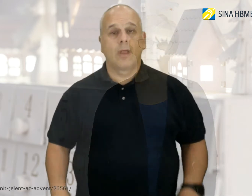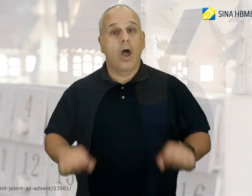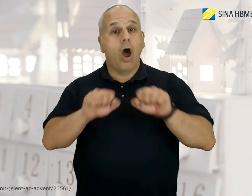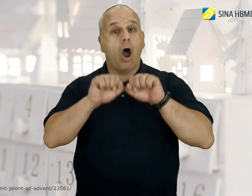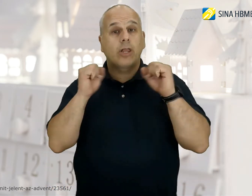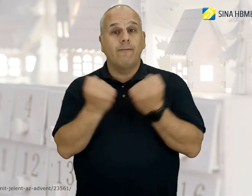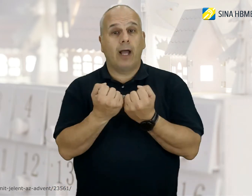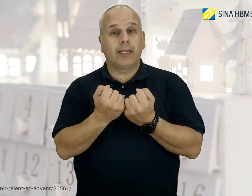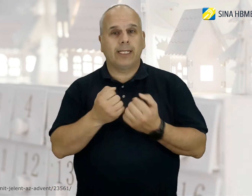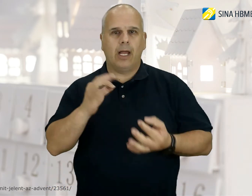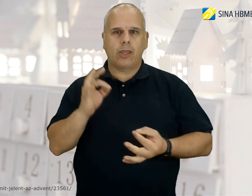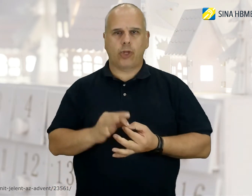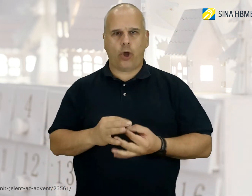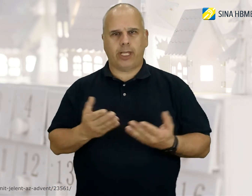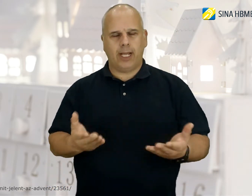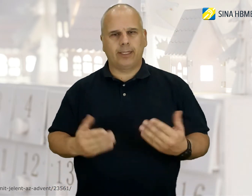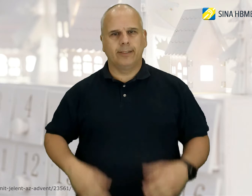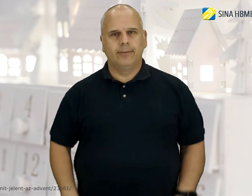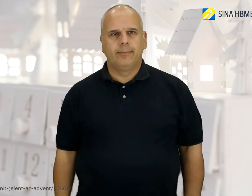Az advent története.